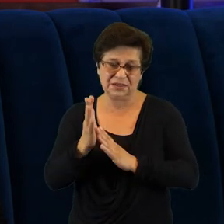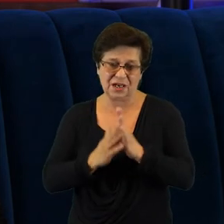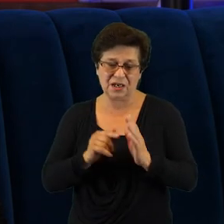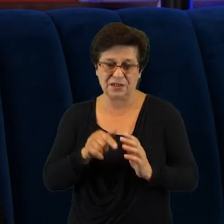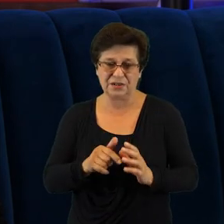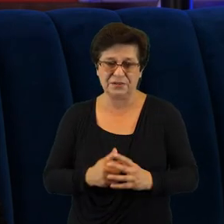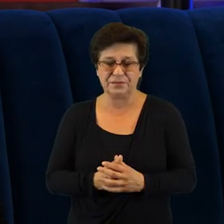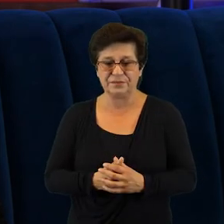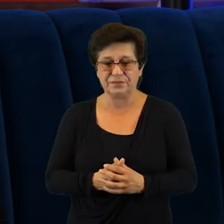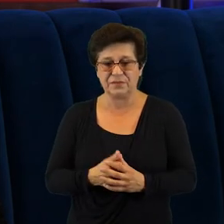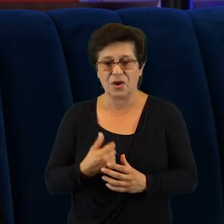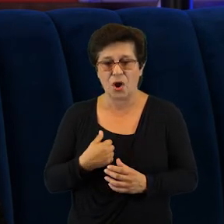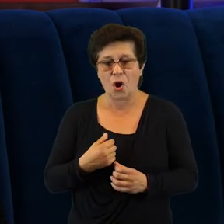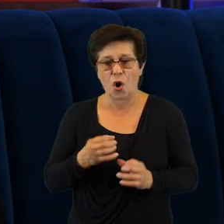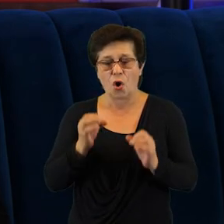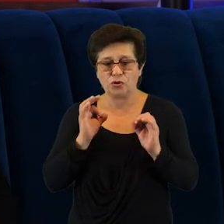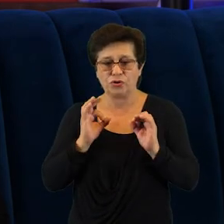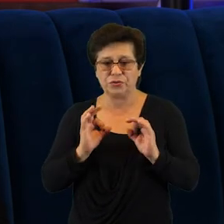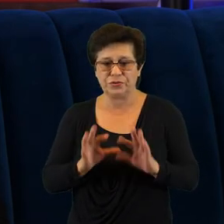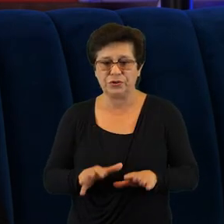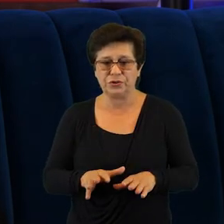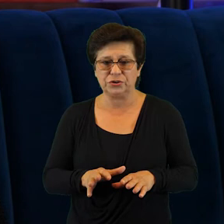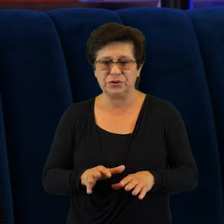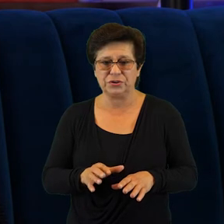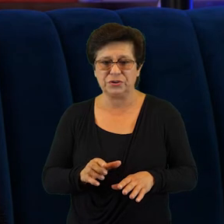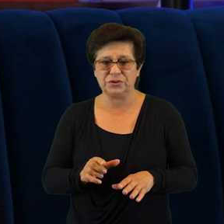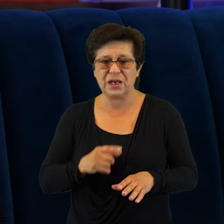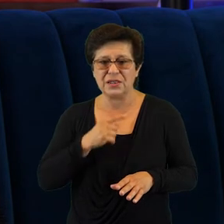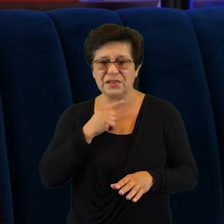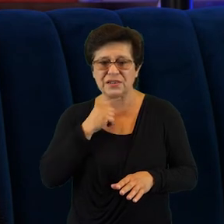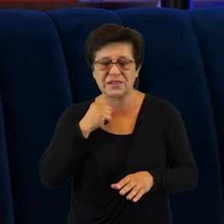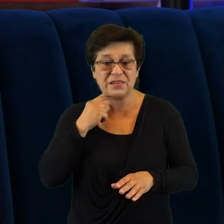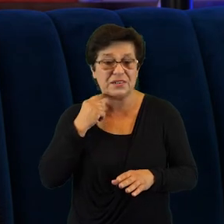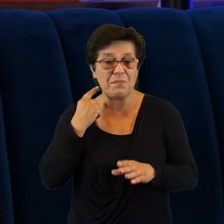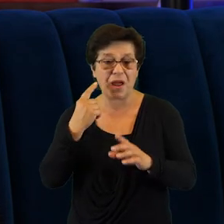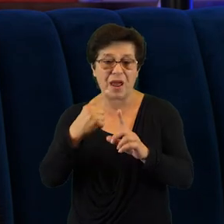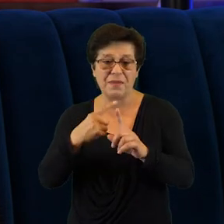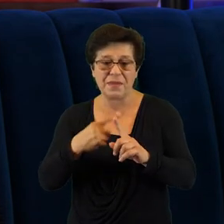I oczywiście cmentarzyk jest tak zorganizowany, że tam właściwie nie ma płyt nagrobnych,